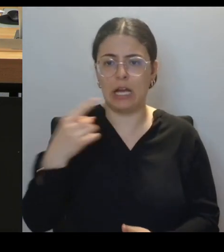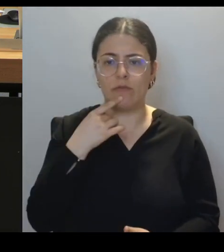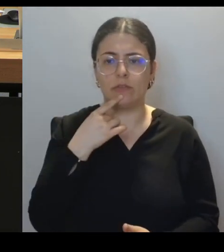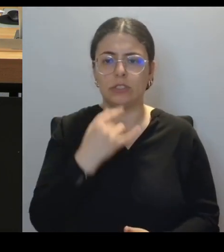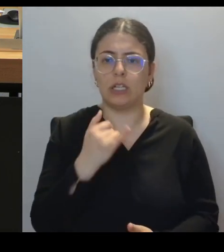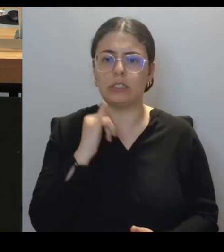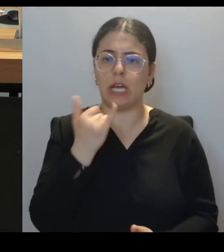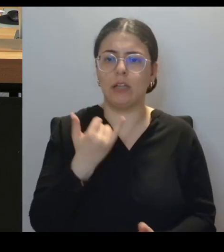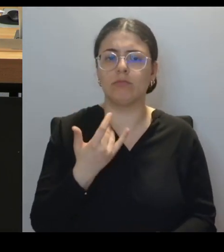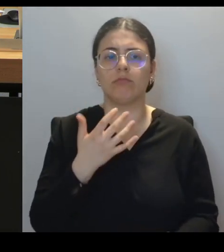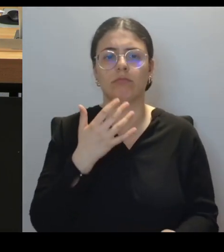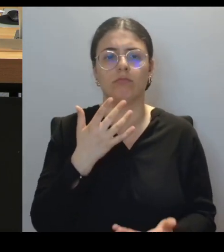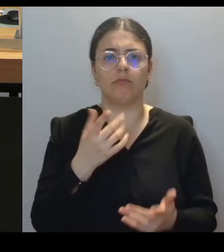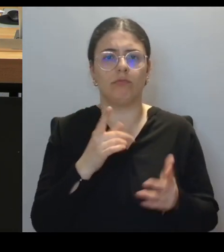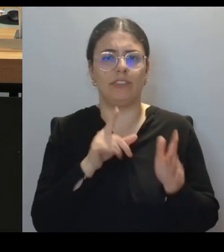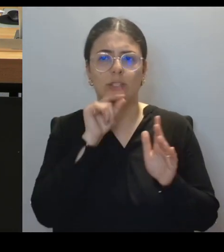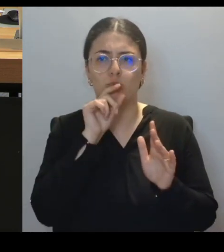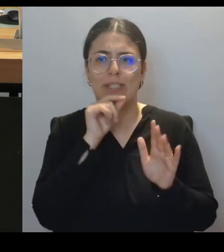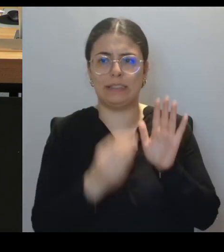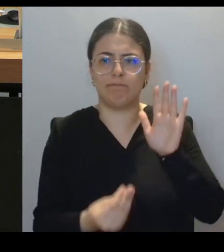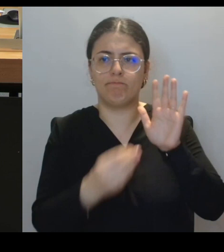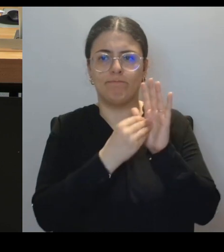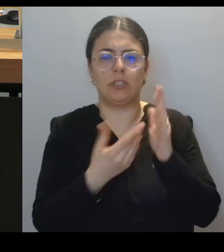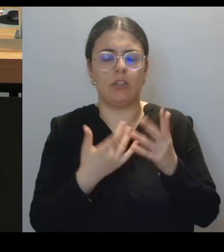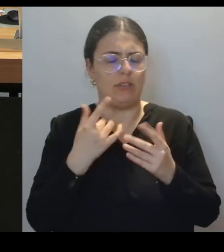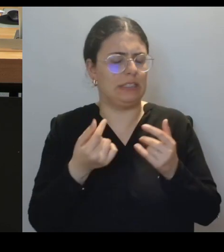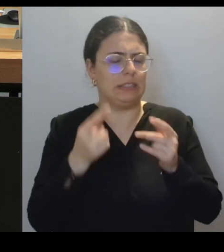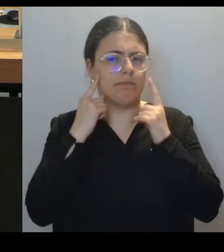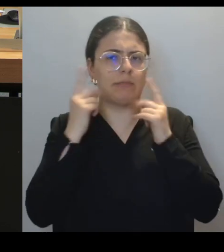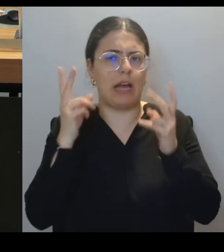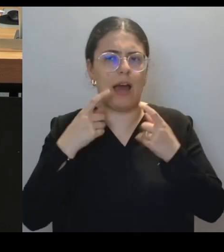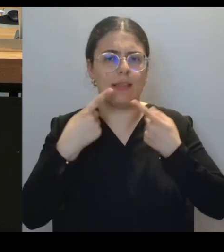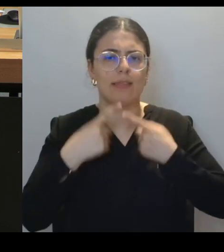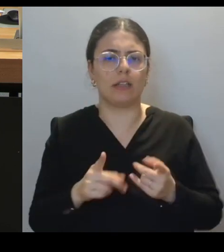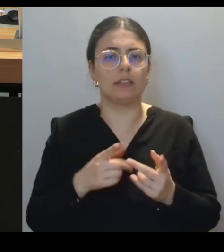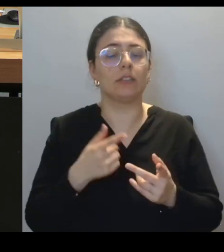ist in der Tat ein besonderer Ort. Und er hat Verträge, seit ich 16 Jahre alt bin. Der Ort hat